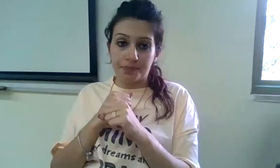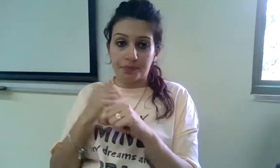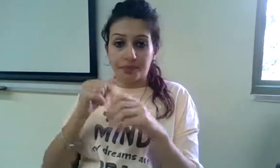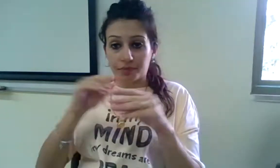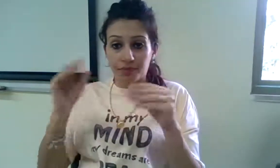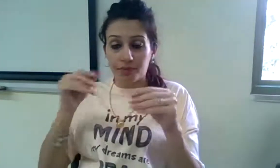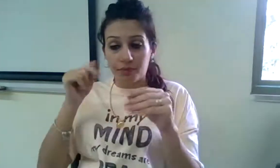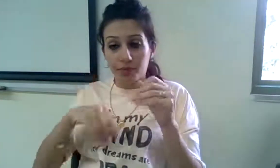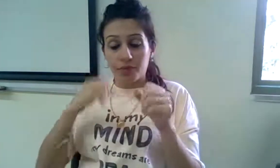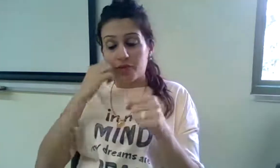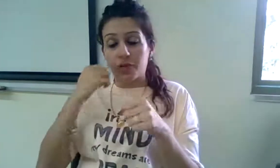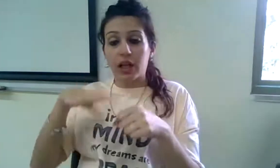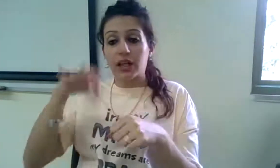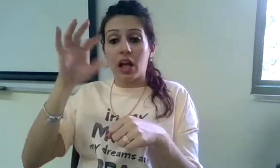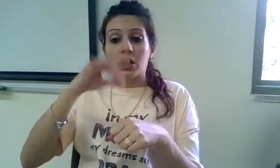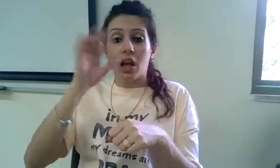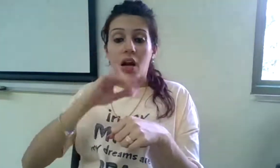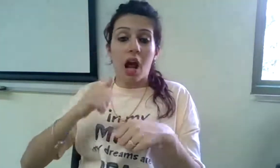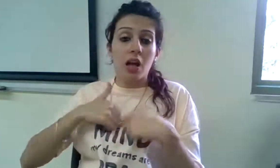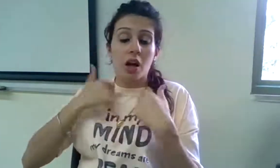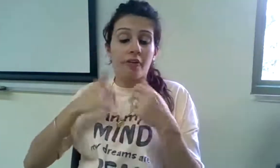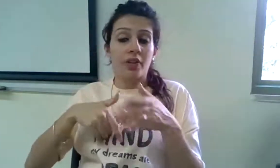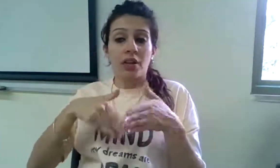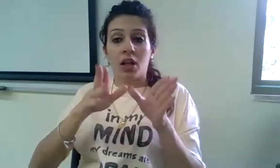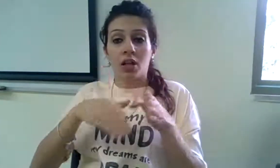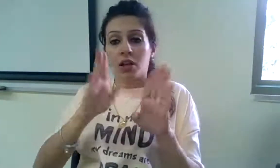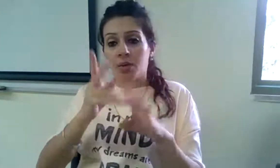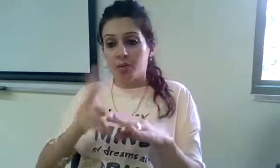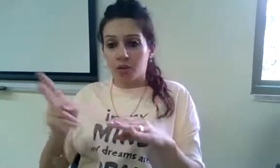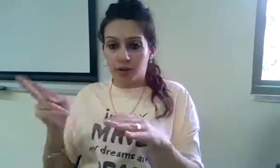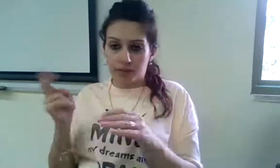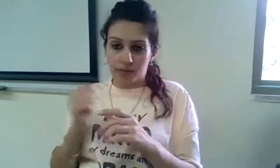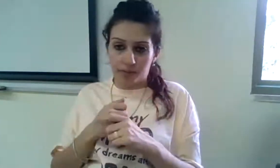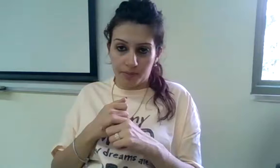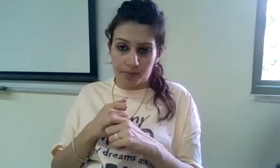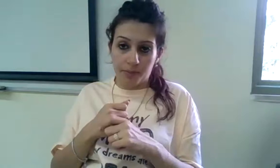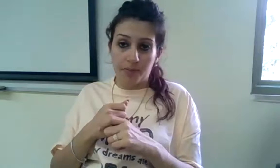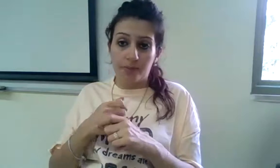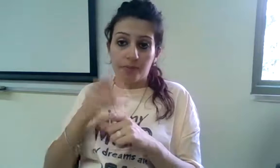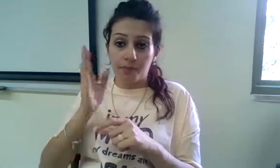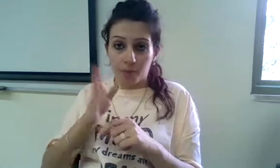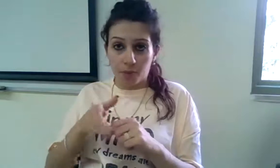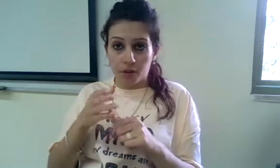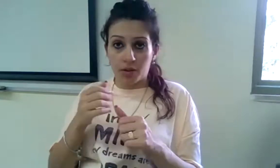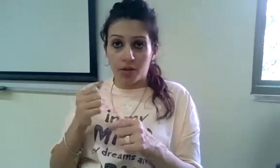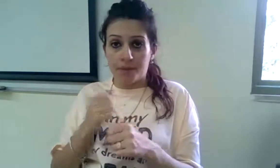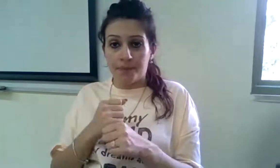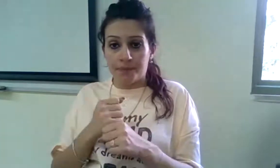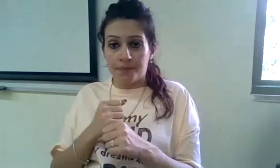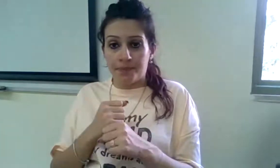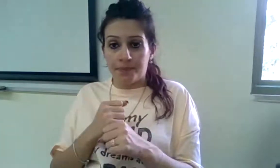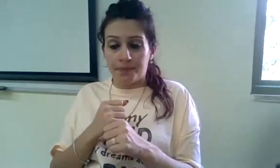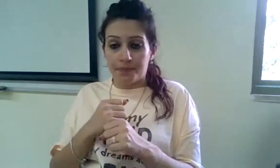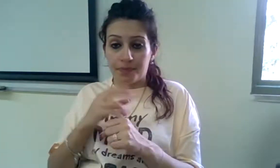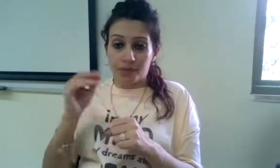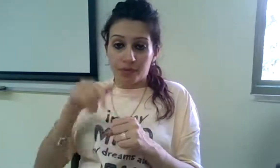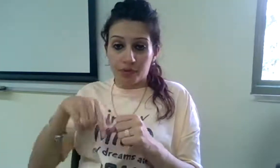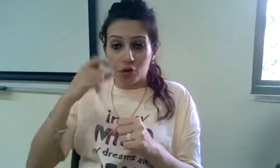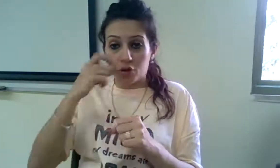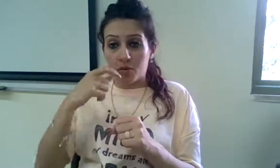ربما استطعنا النظر إلى سؤال آخر أن كان هنالك, ديفيد, سيرين؟ نعم ربما سؤال واحد استطيع تلخيص سؤالين